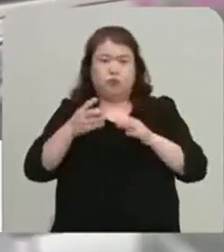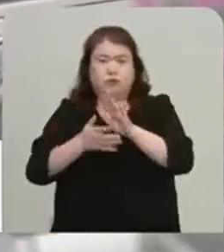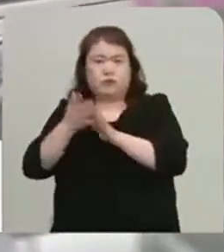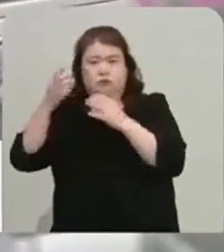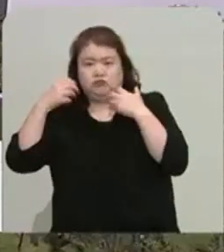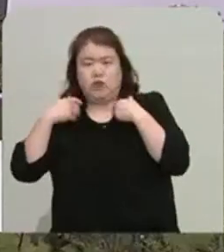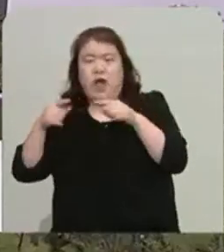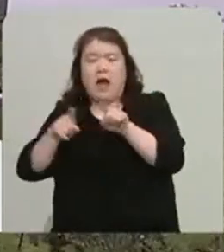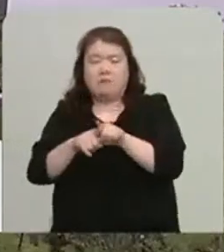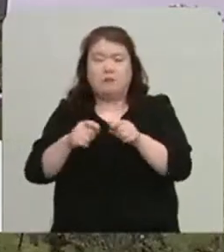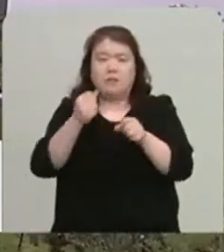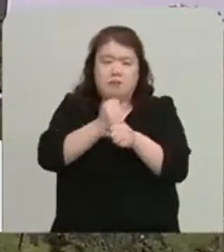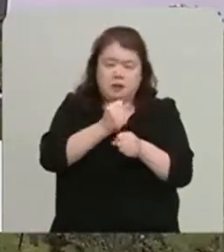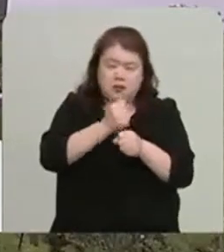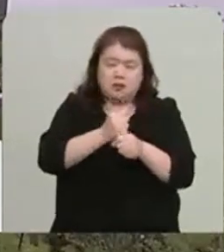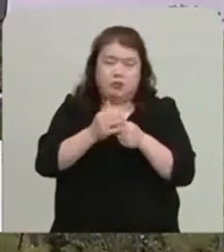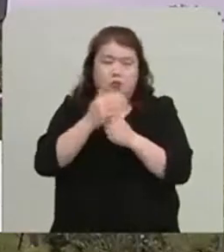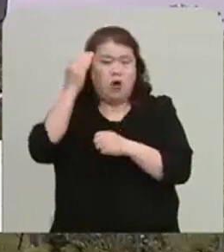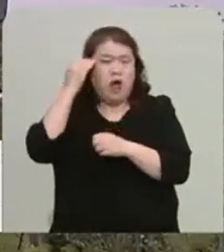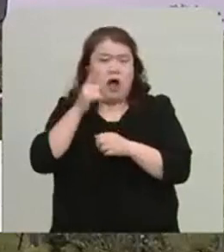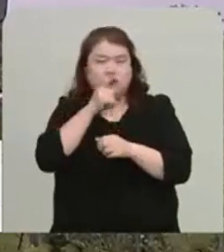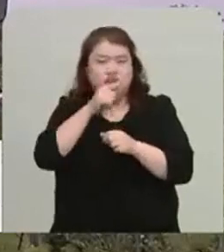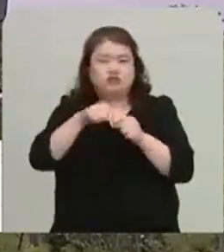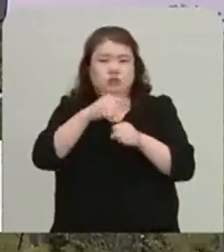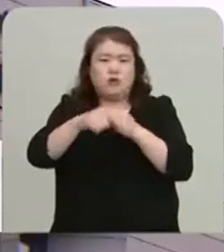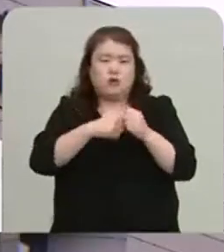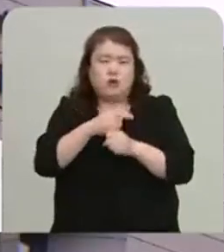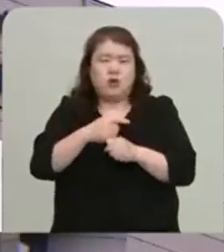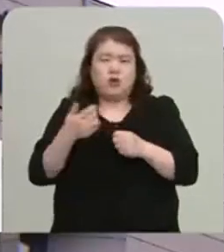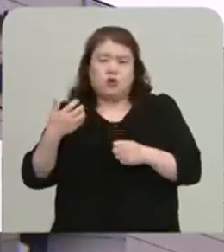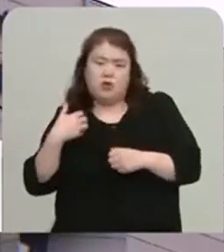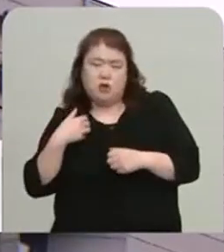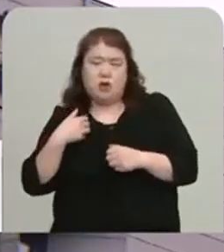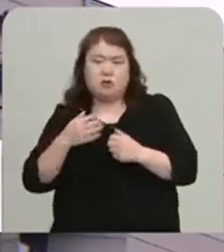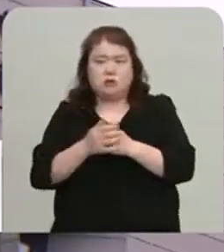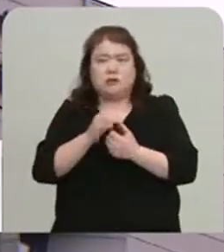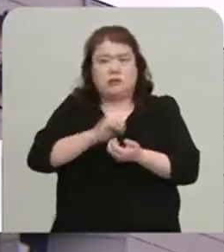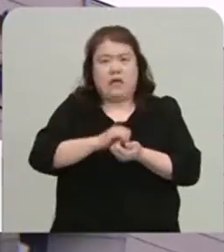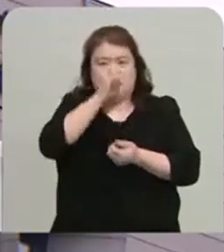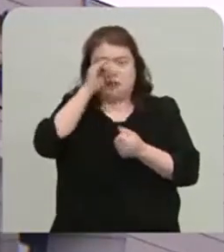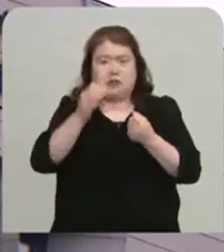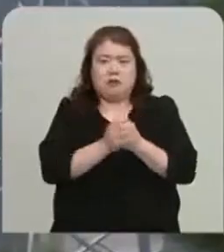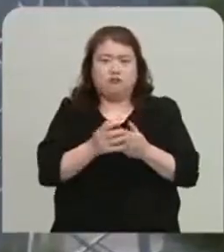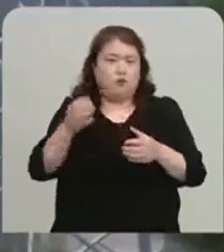하고 한수원 역할은 제한적이라 초안 항목에 넣지 않았다고 밝혔 습니다.